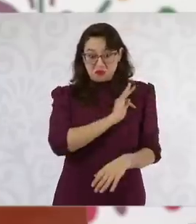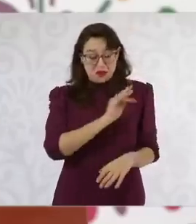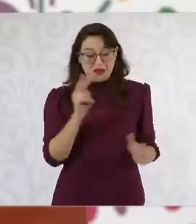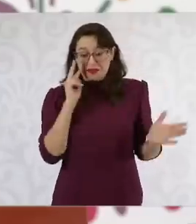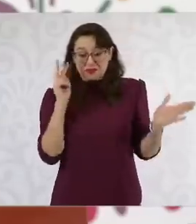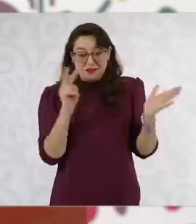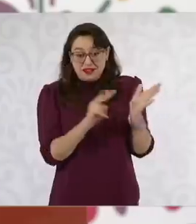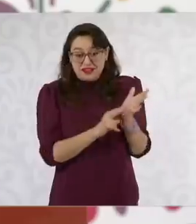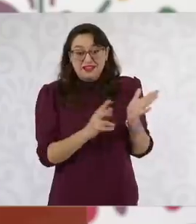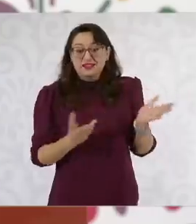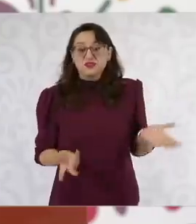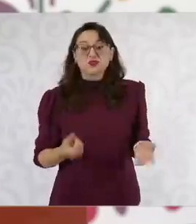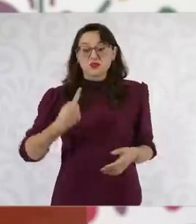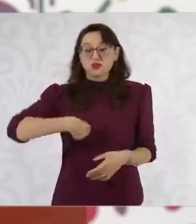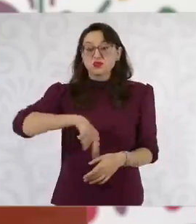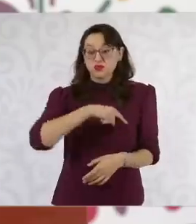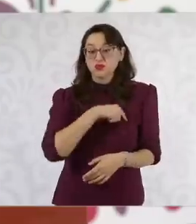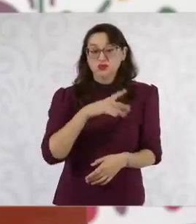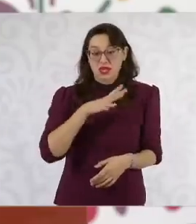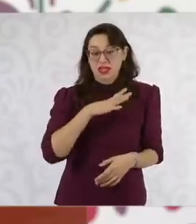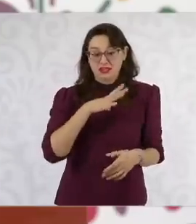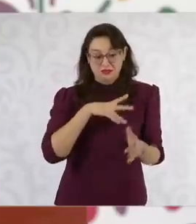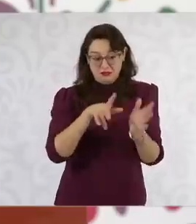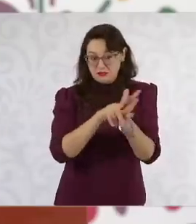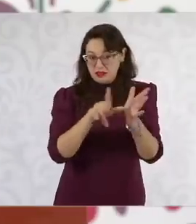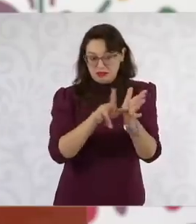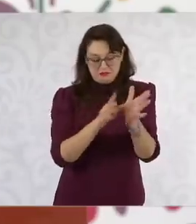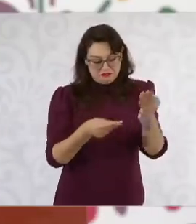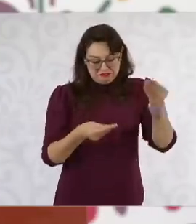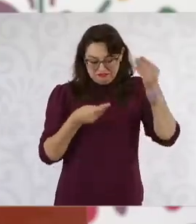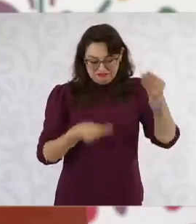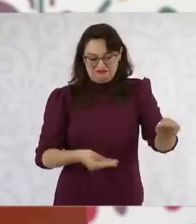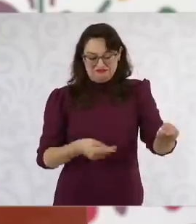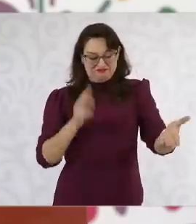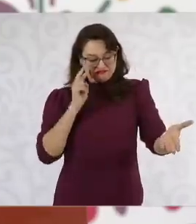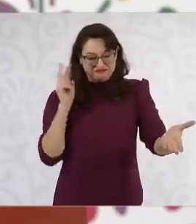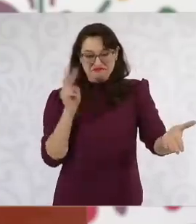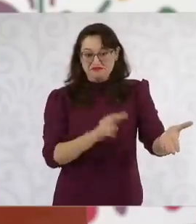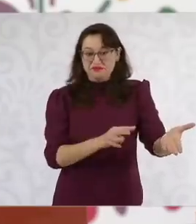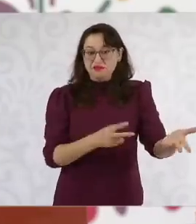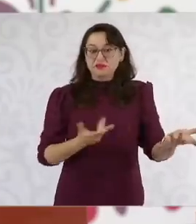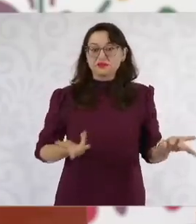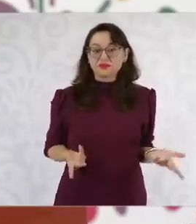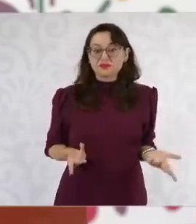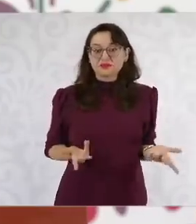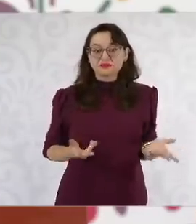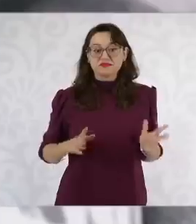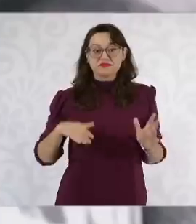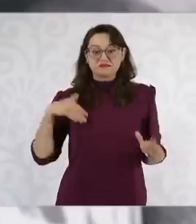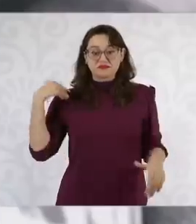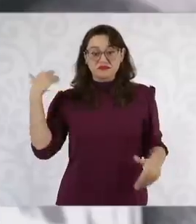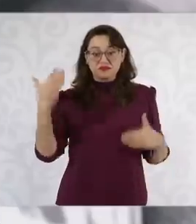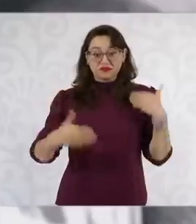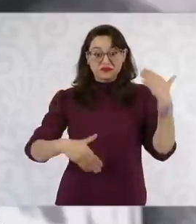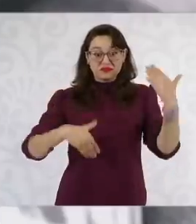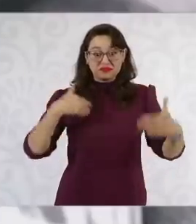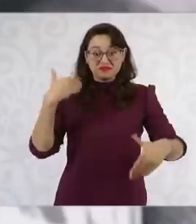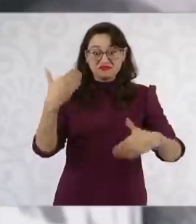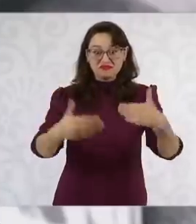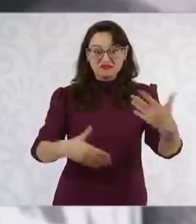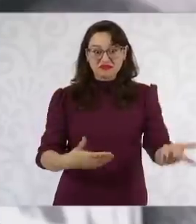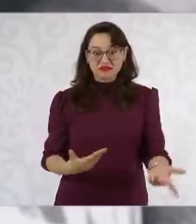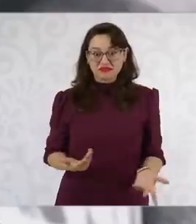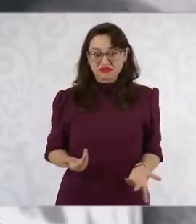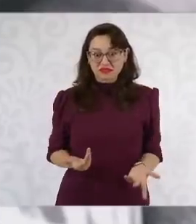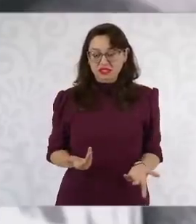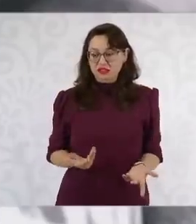la en el área de comunicación de la fiscalía y después de eso nunca ha habido por parte de ese